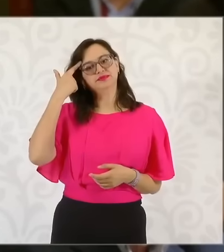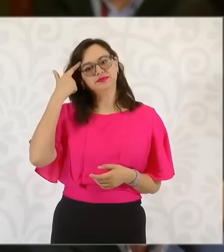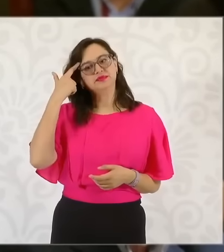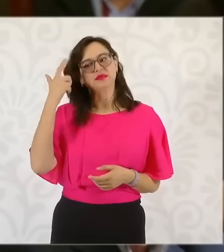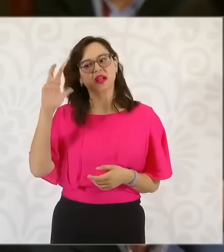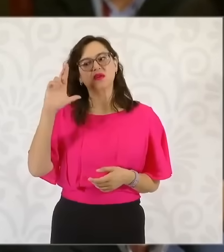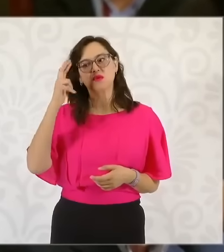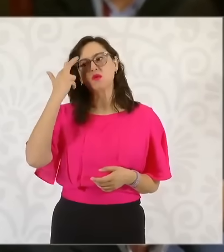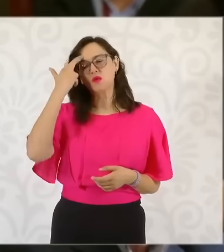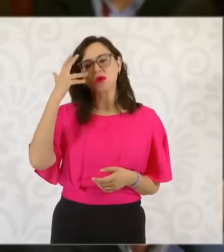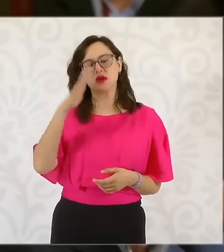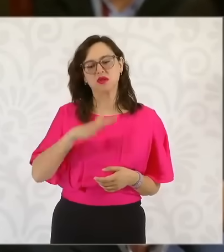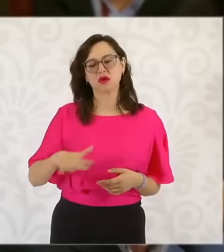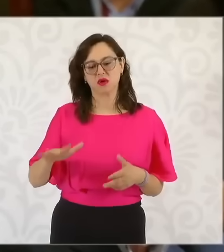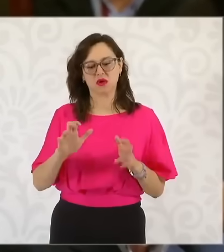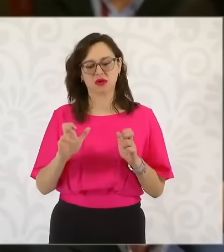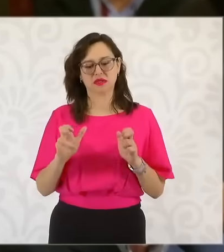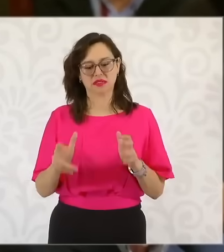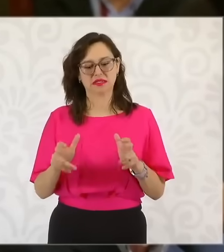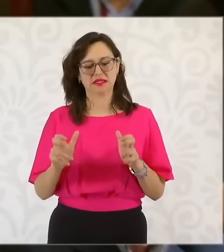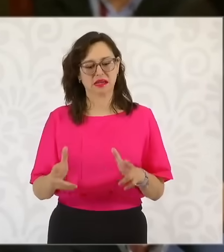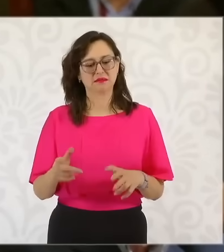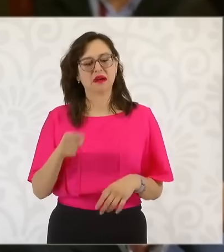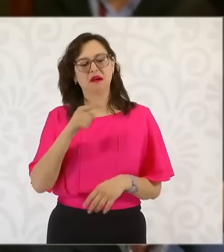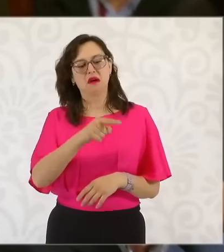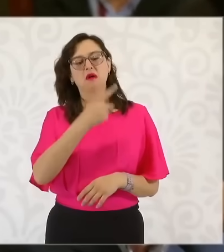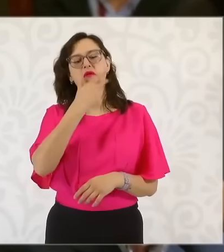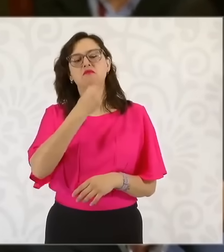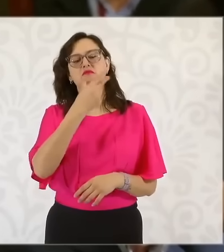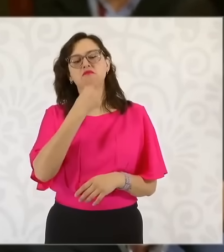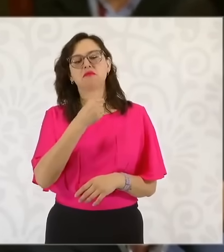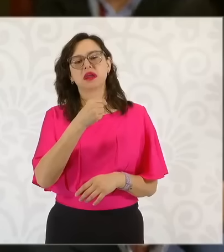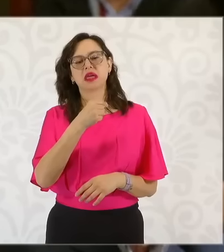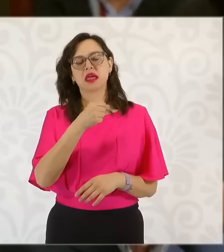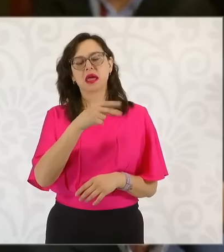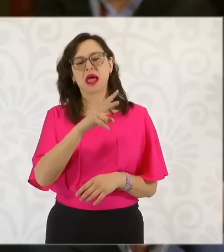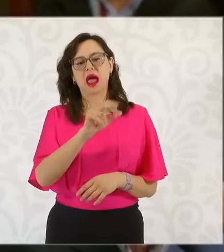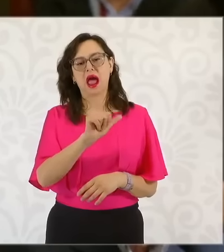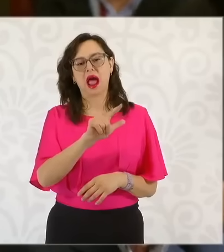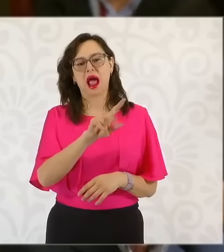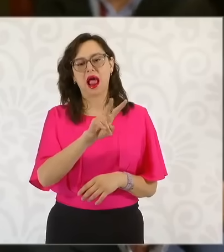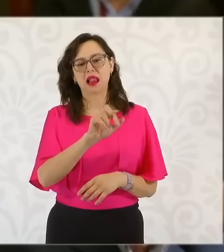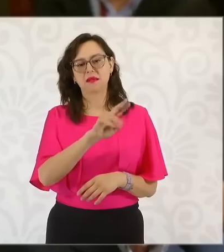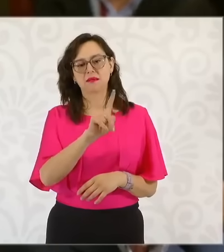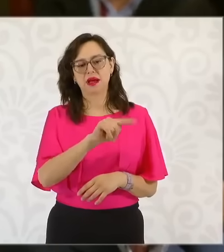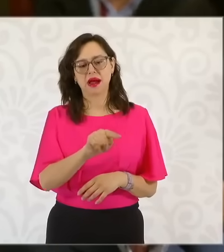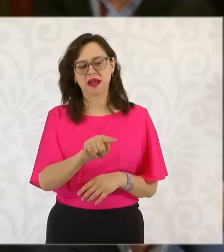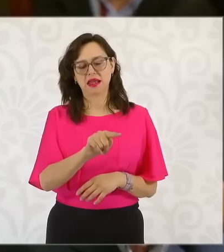personaje Víctor Manuel Álvarez Puga él es deshonrosamente chiapaneco nacido en Tuxla